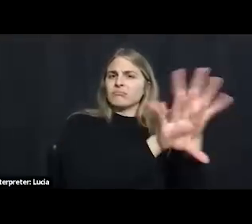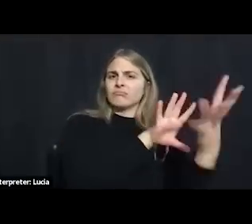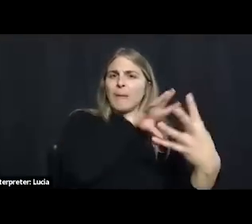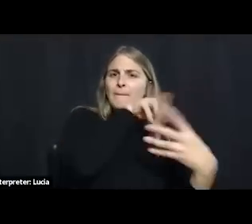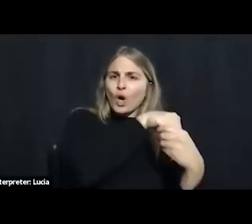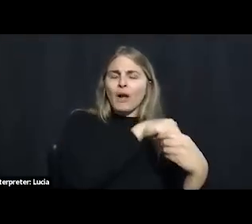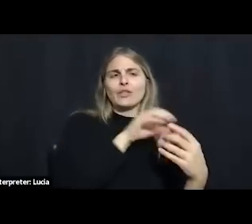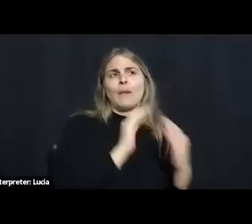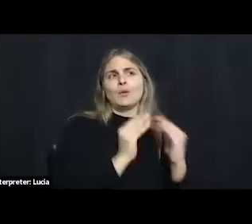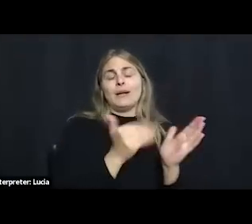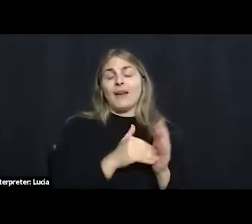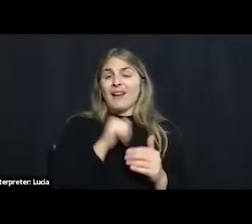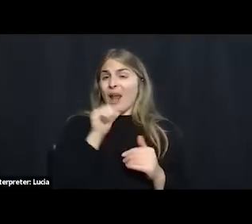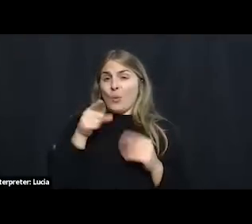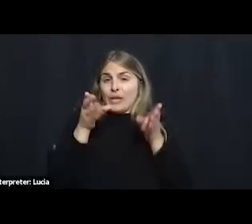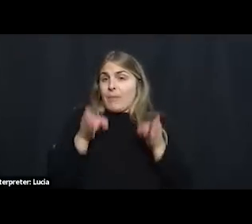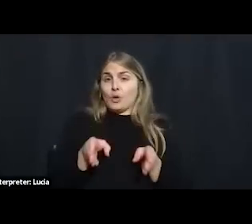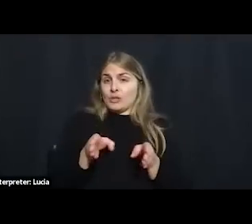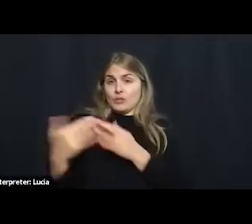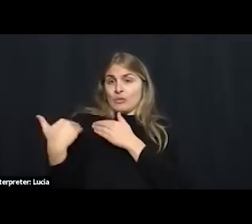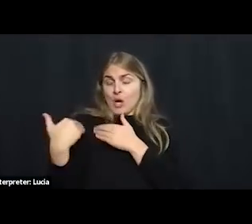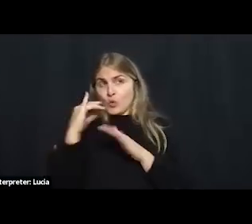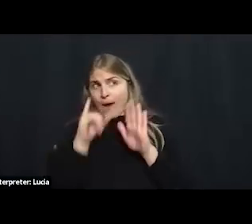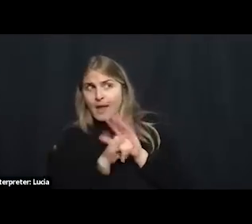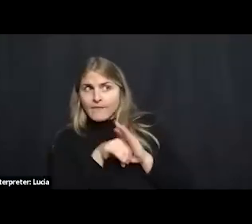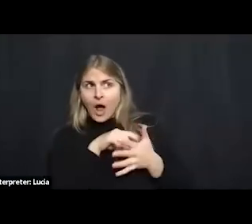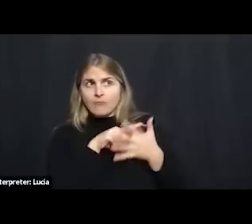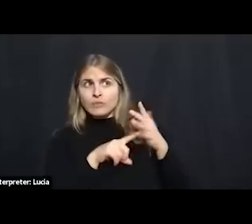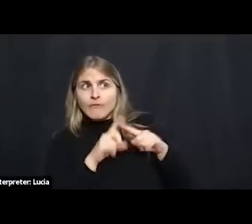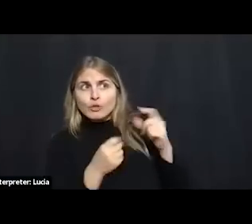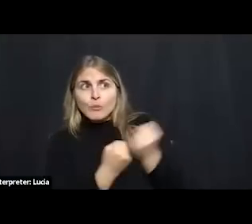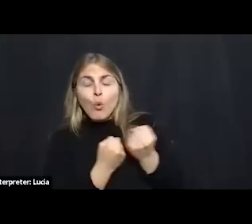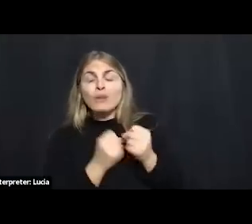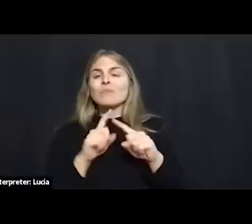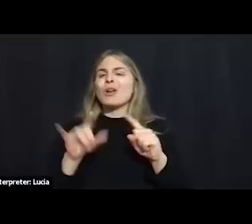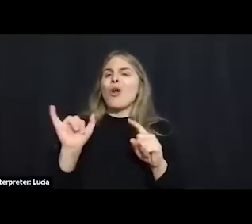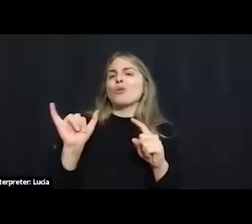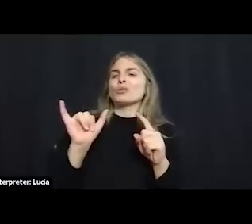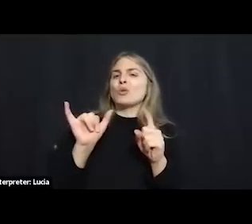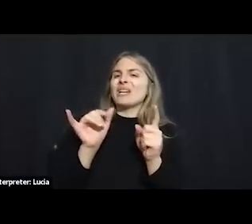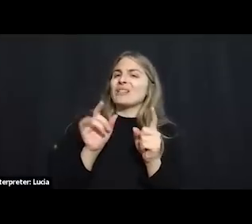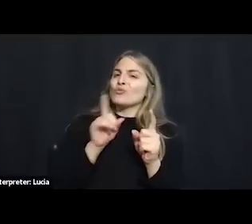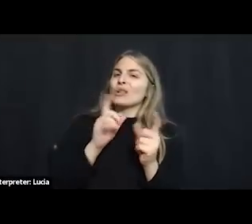Y no es solo responsabilidad del individuo identificar esos apoyos, también informa sobre la importancia de que las comunidades hagan los entornos más propicios